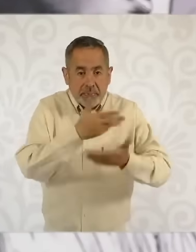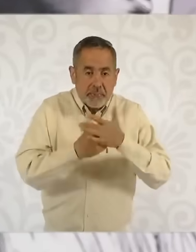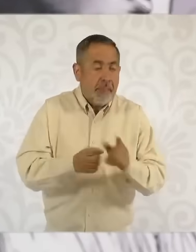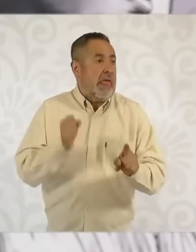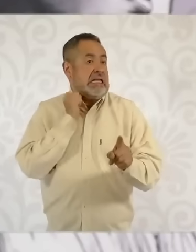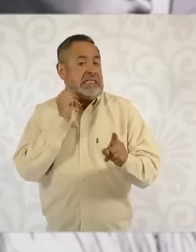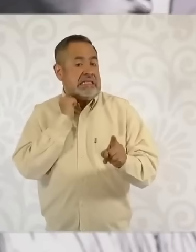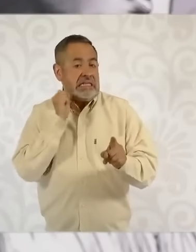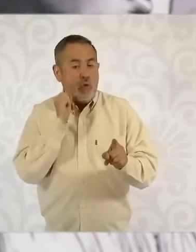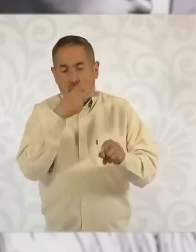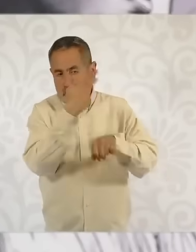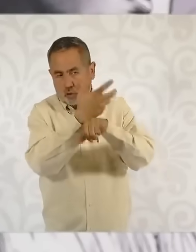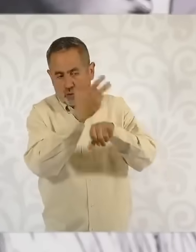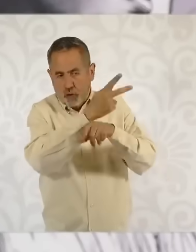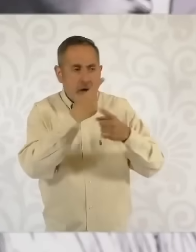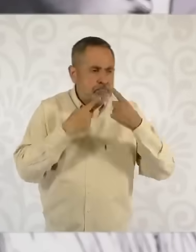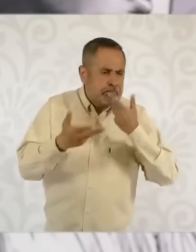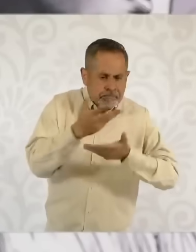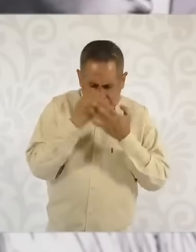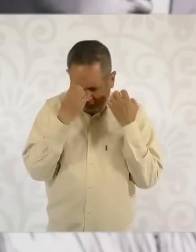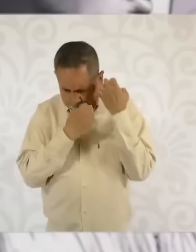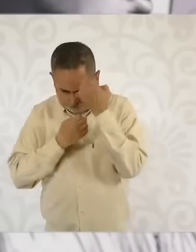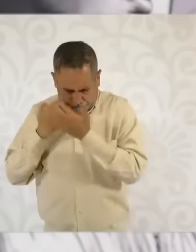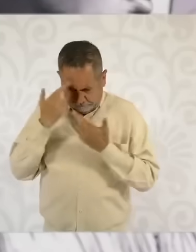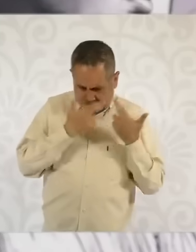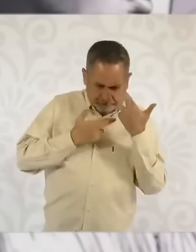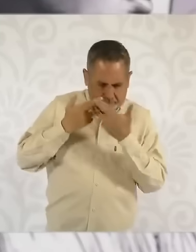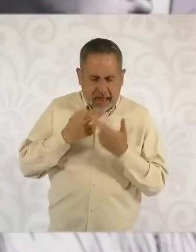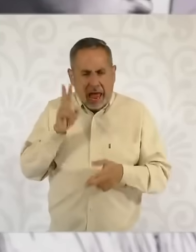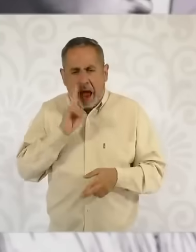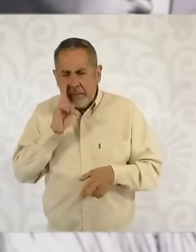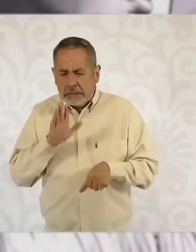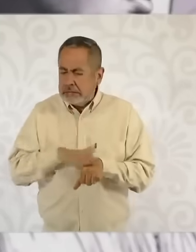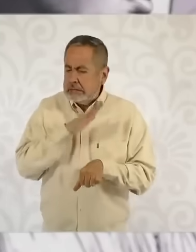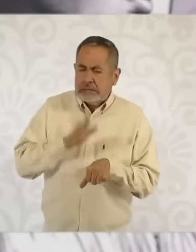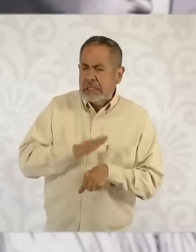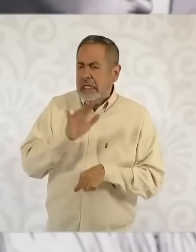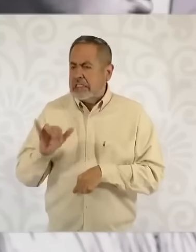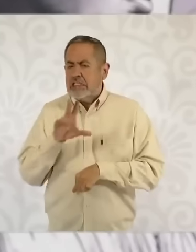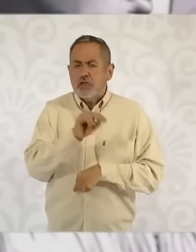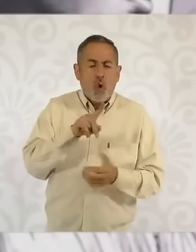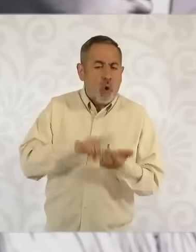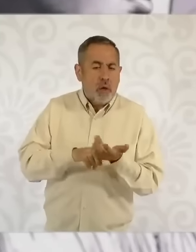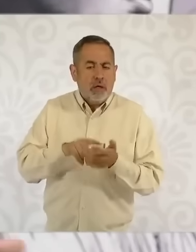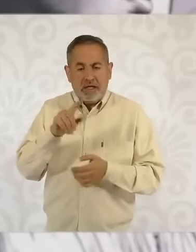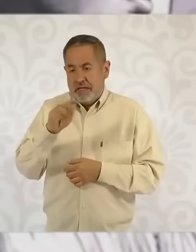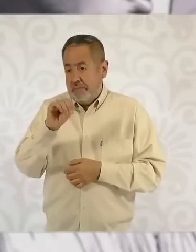en de Estados Unidos tienen que hacer un proceso de evaluación del tratado eso ya está en la ley